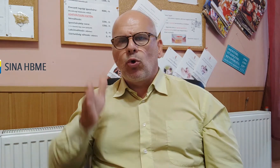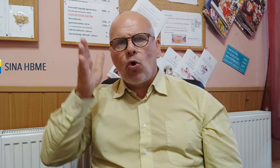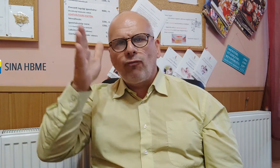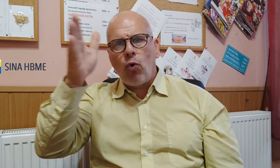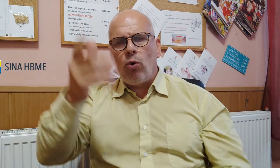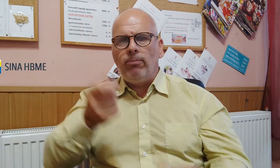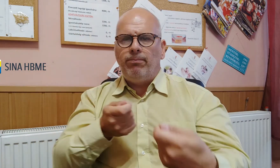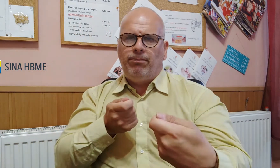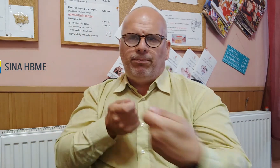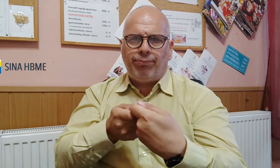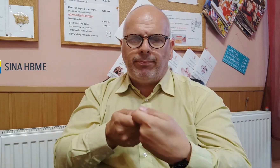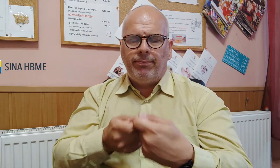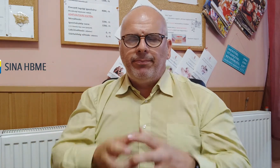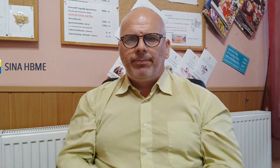Jövőre nézve együttműködve!